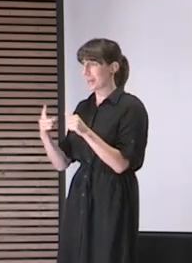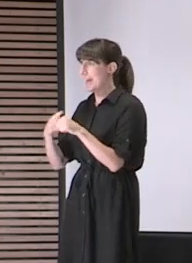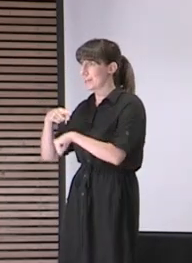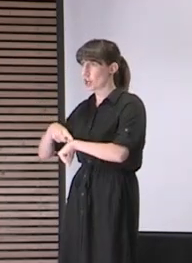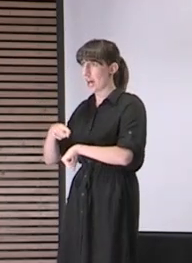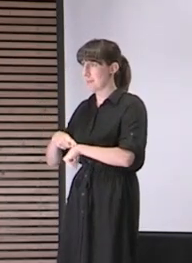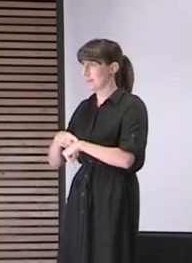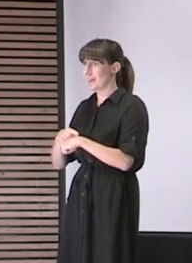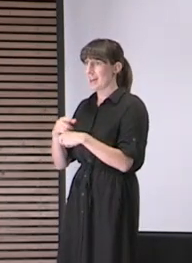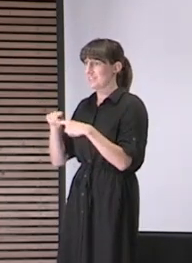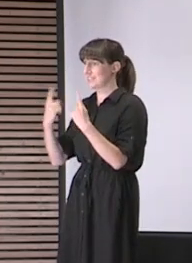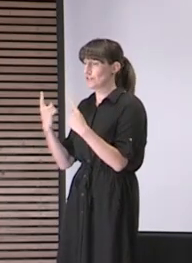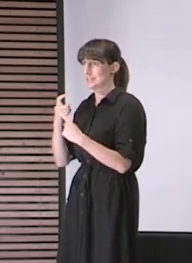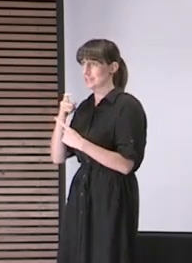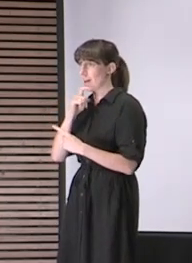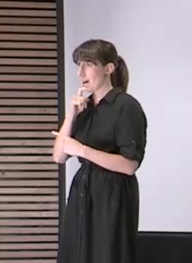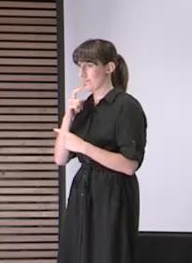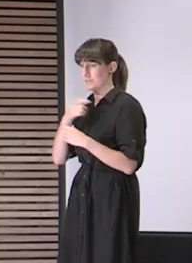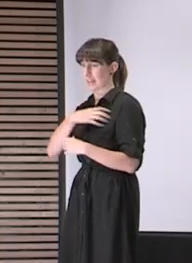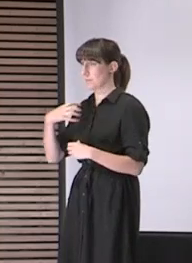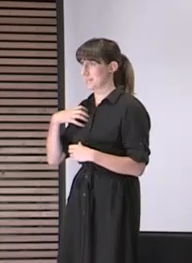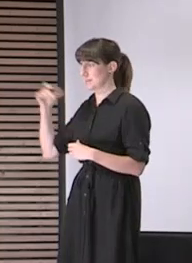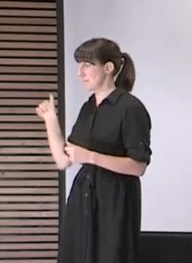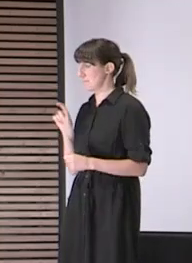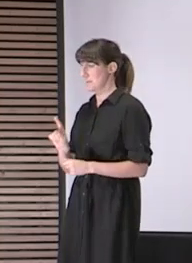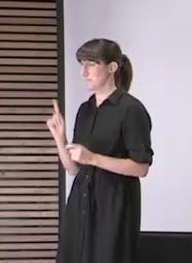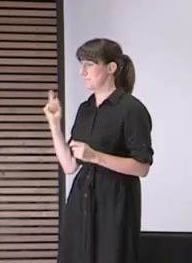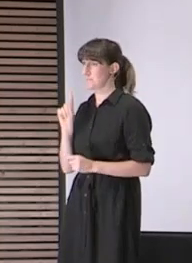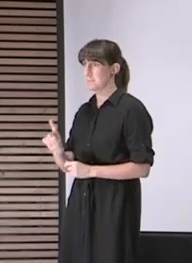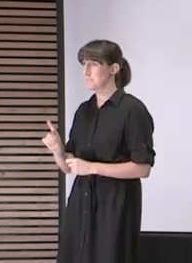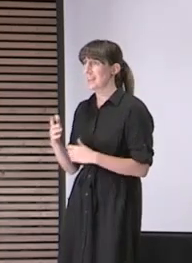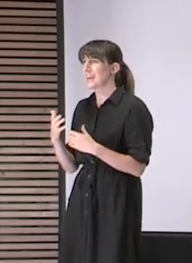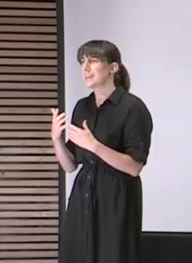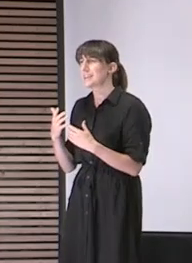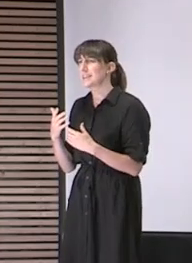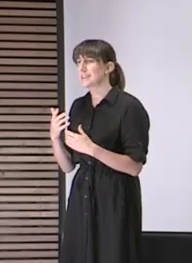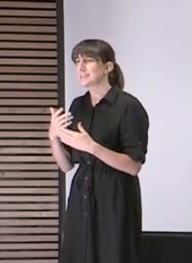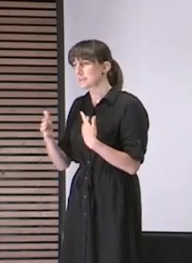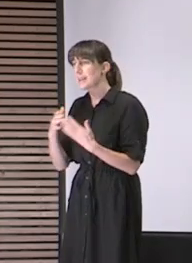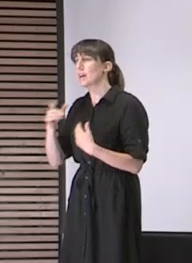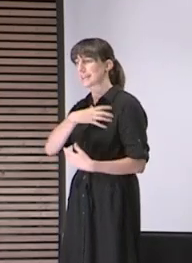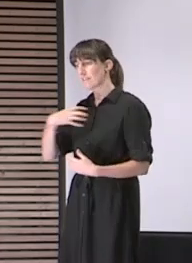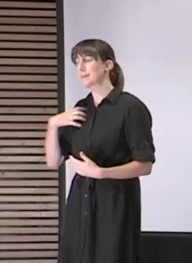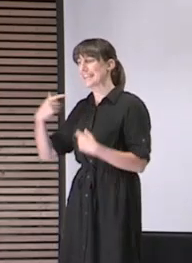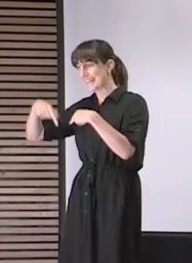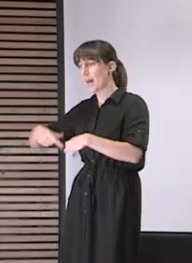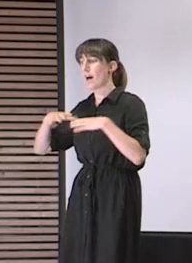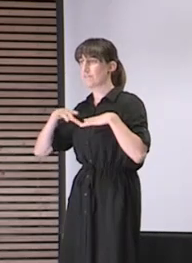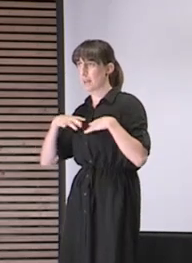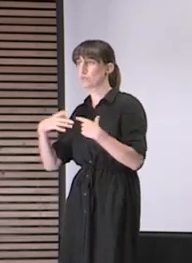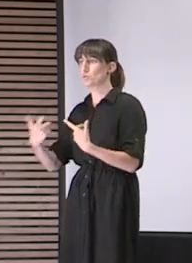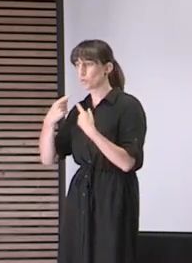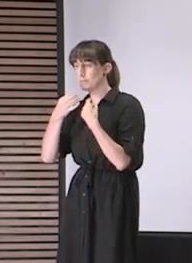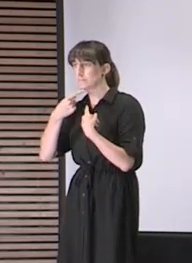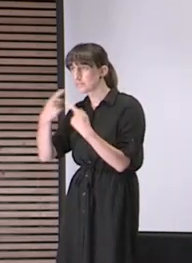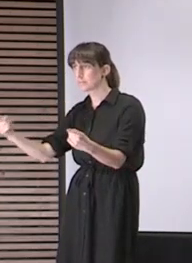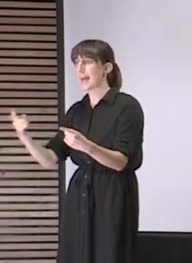Respuestas regulares creo que